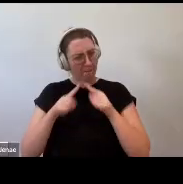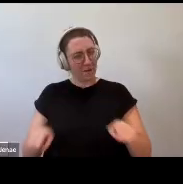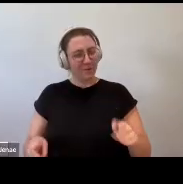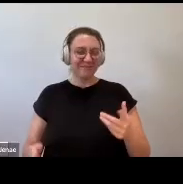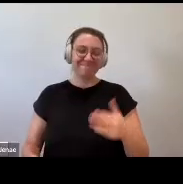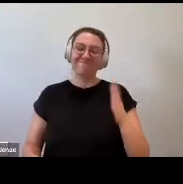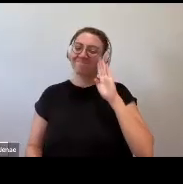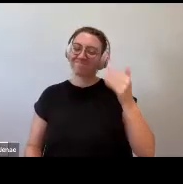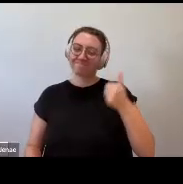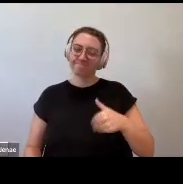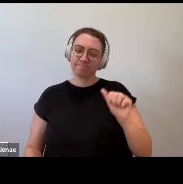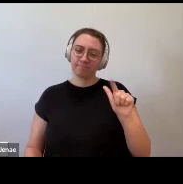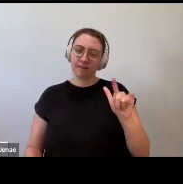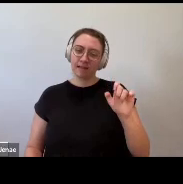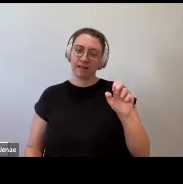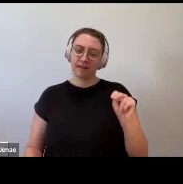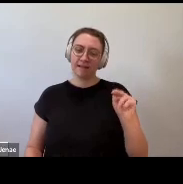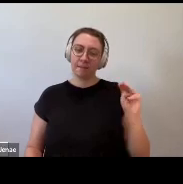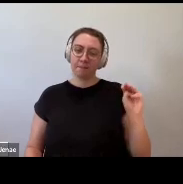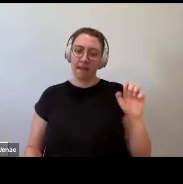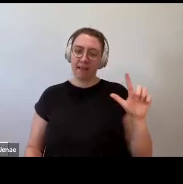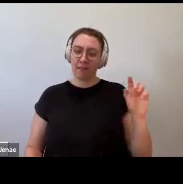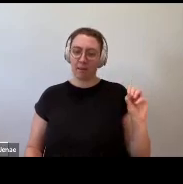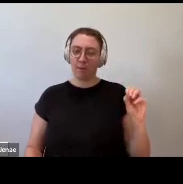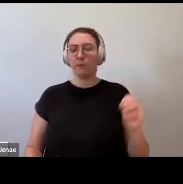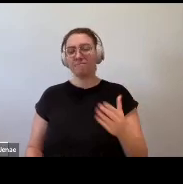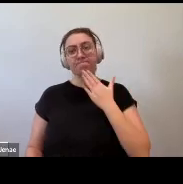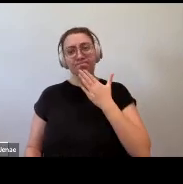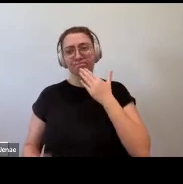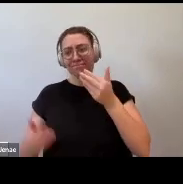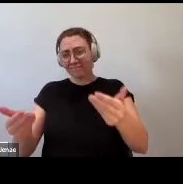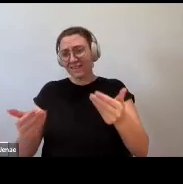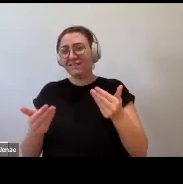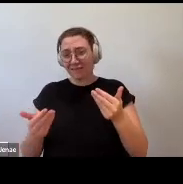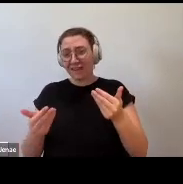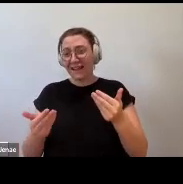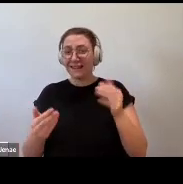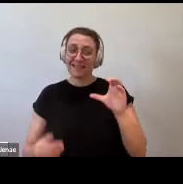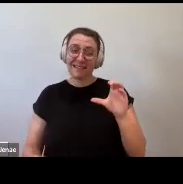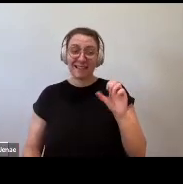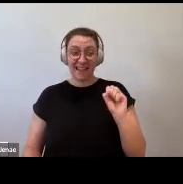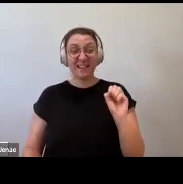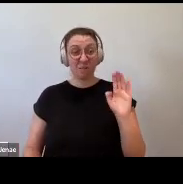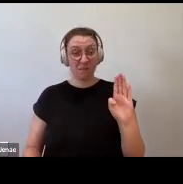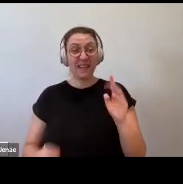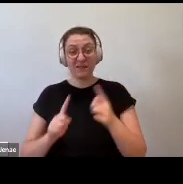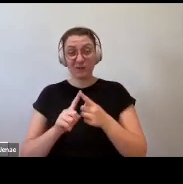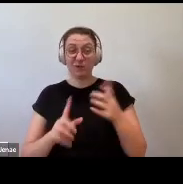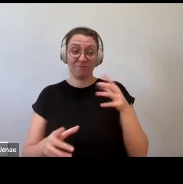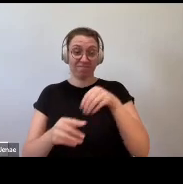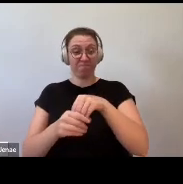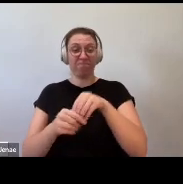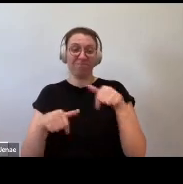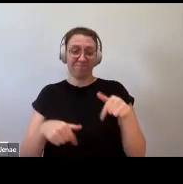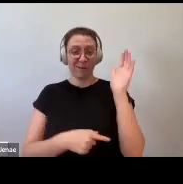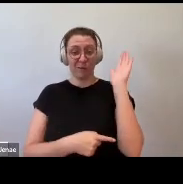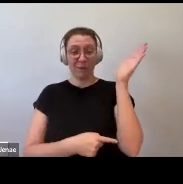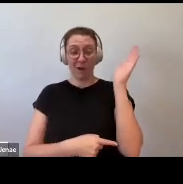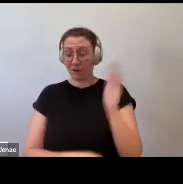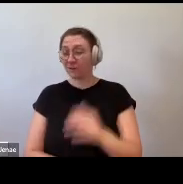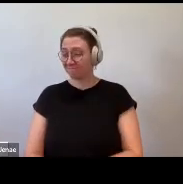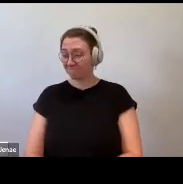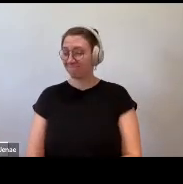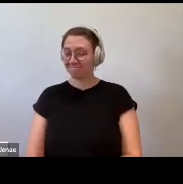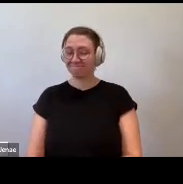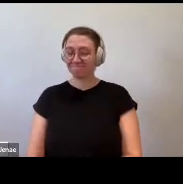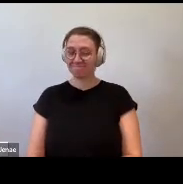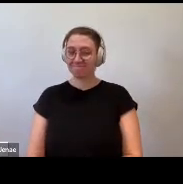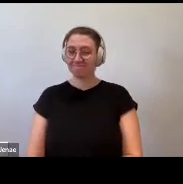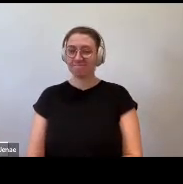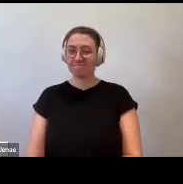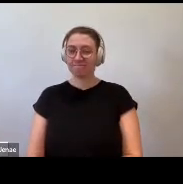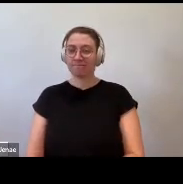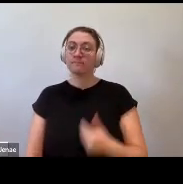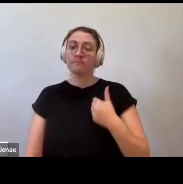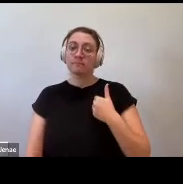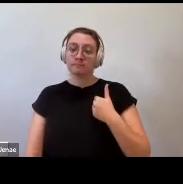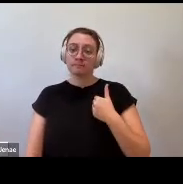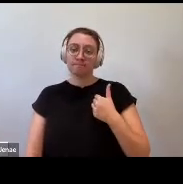Soy Allison Mello. Gracias por invitar a CSB a participar en este seminario web. Soy del